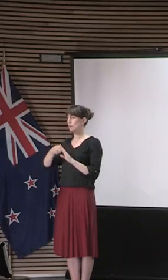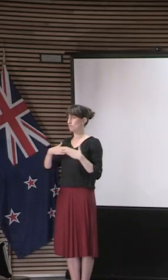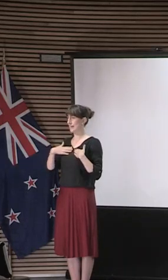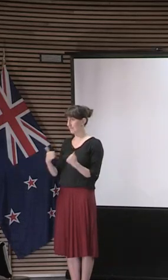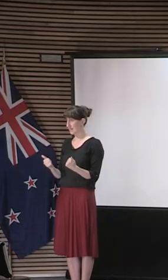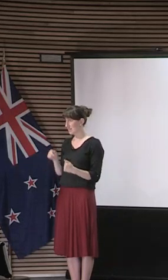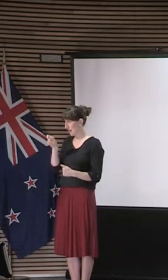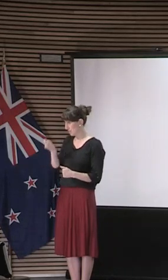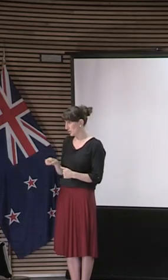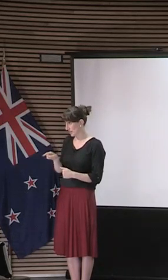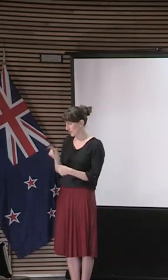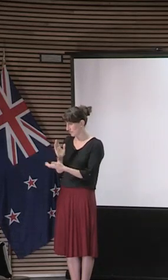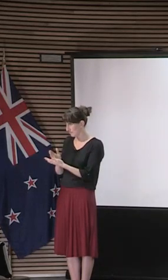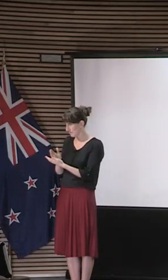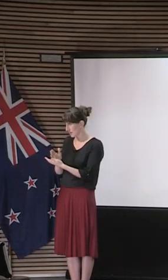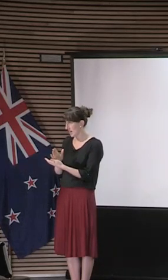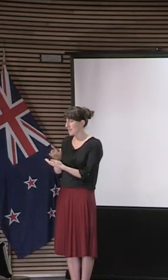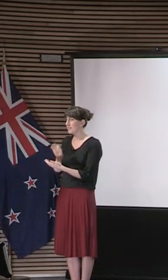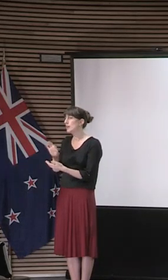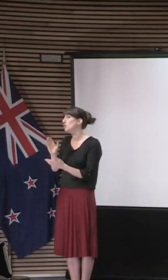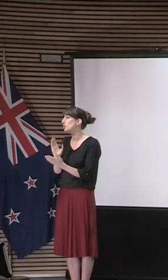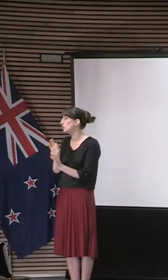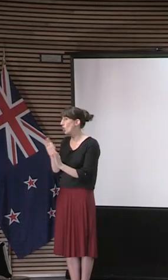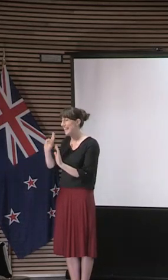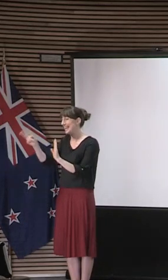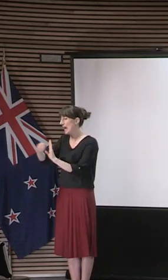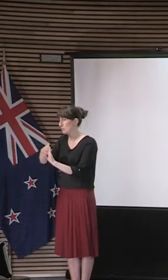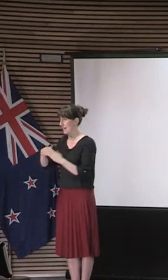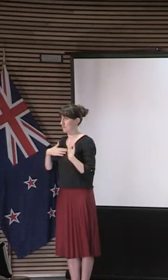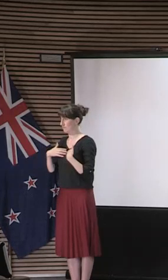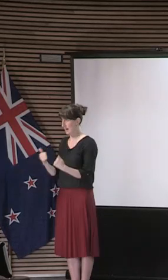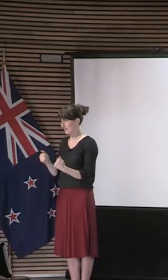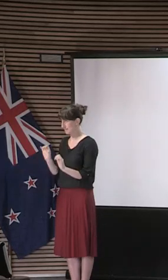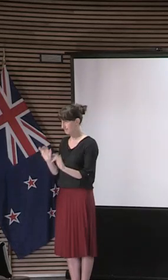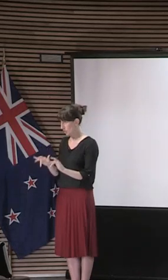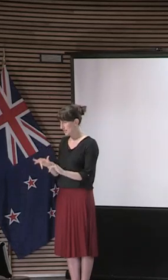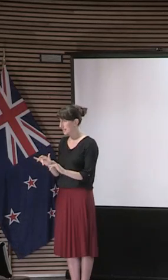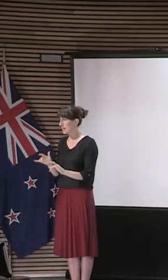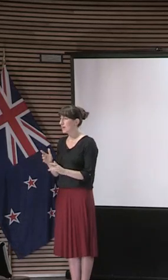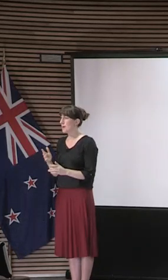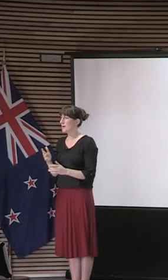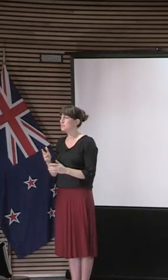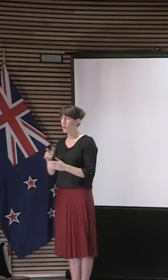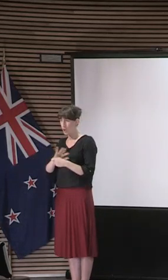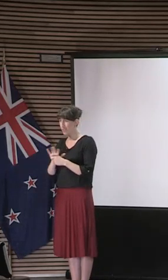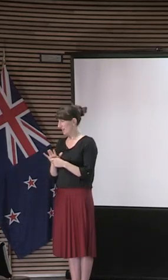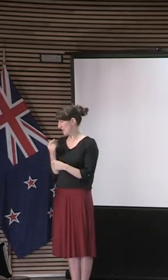Taumata 3? JACINDA ARDERN: Kua korerohia e maatau. Ina koa, he paanui te tikanga hei tutuki mo